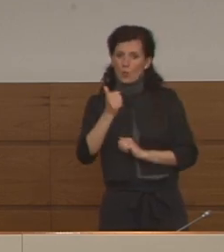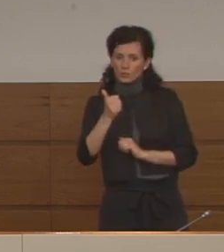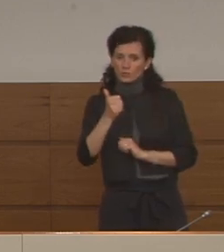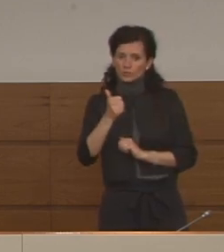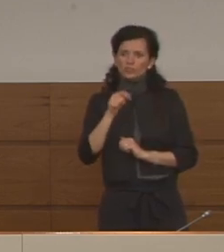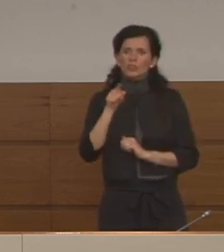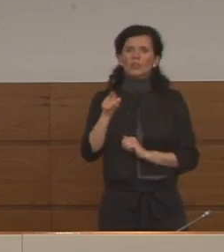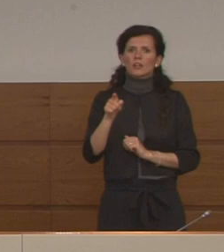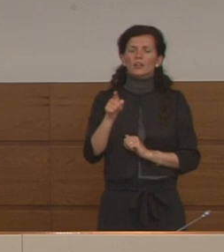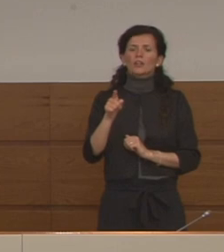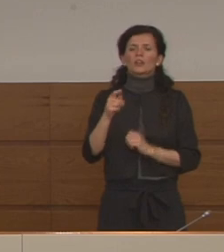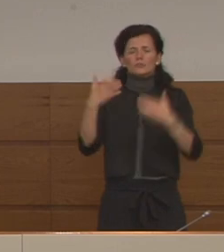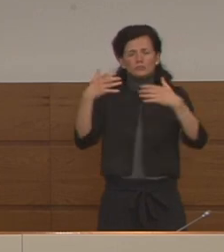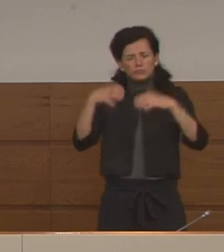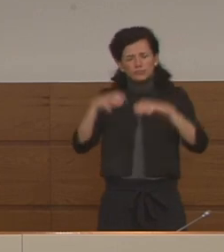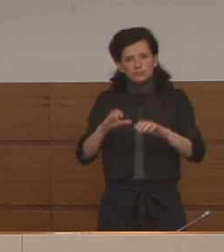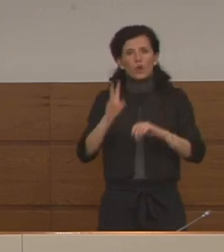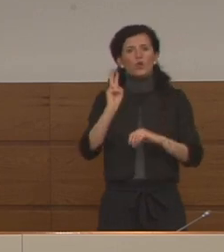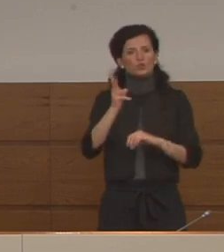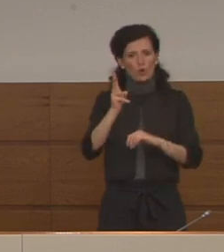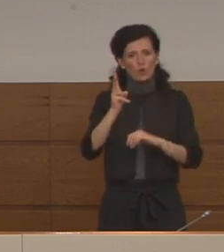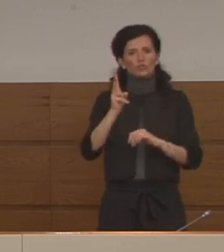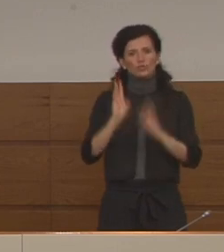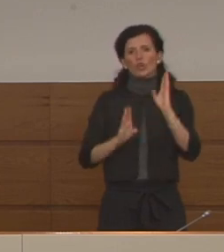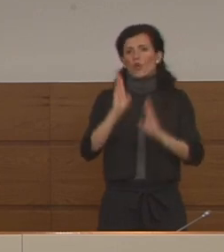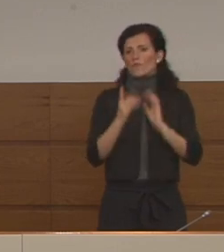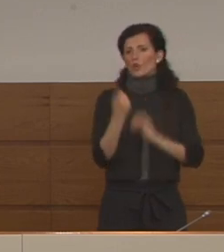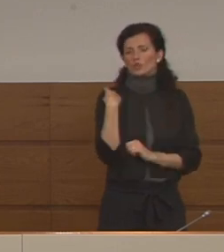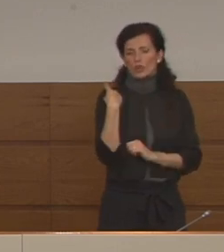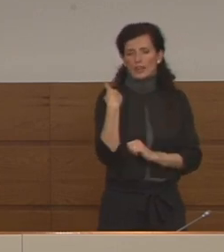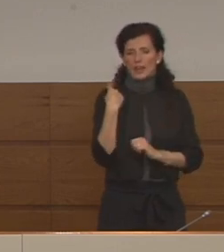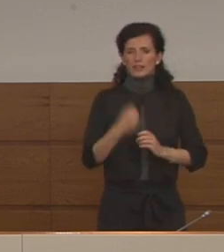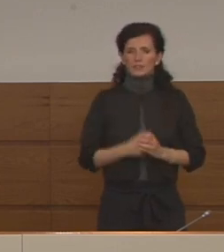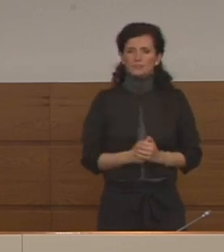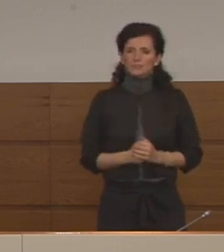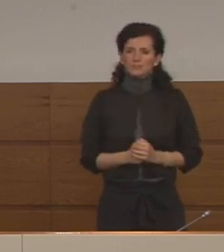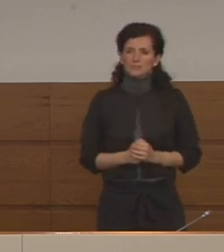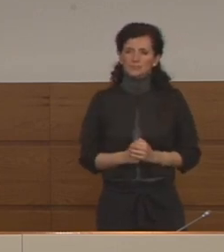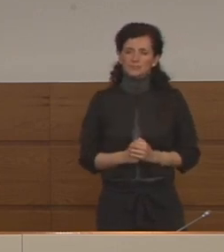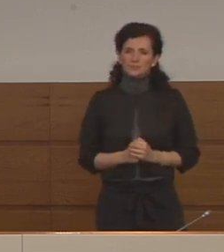diminuzione di 12 rispetto al numero di ieri. Mentre nella maggior parte dei